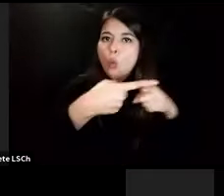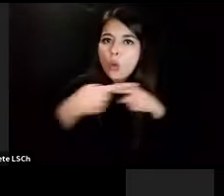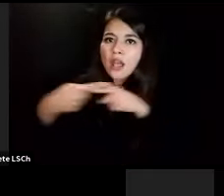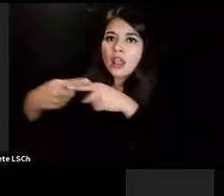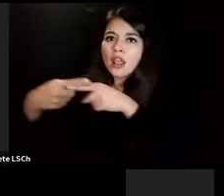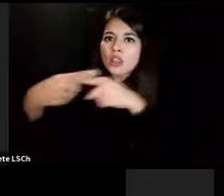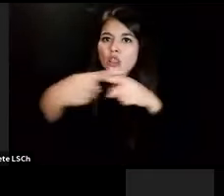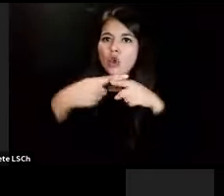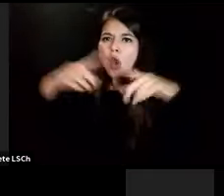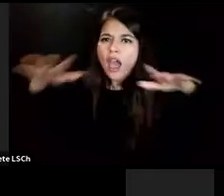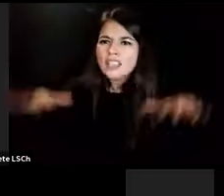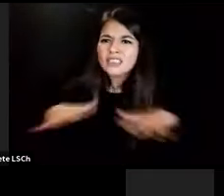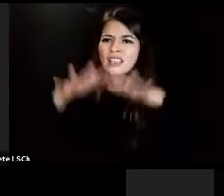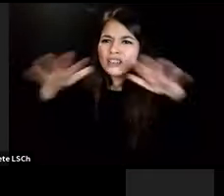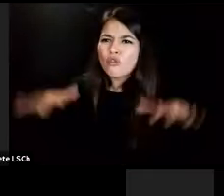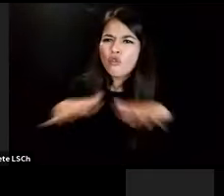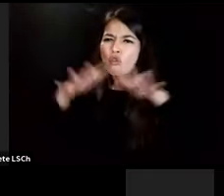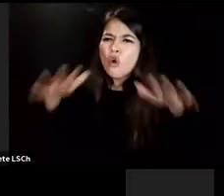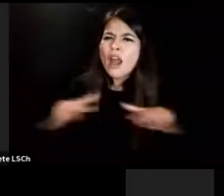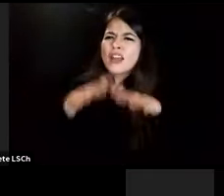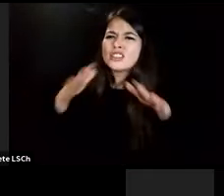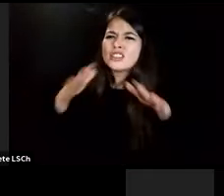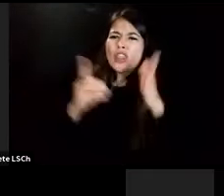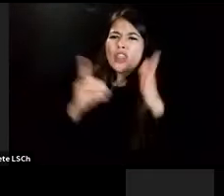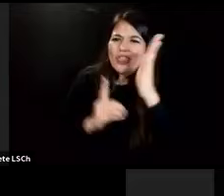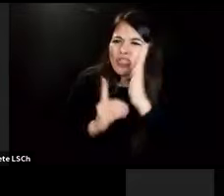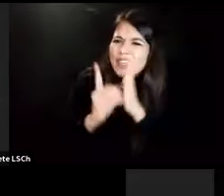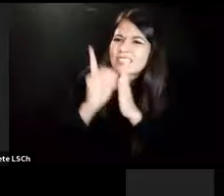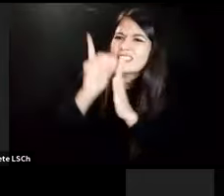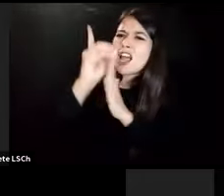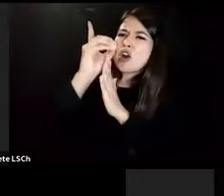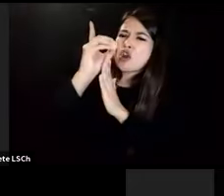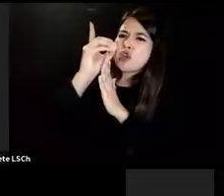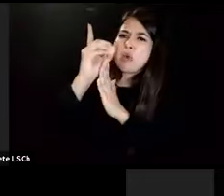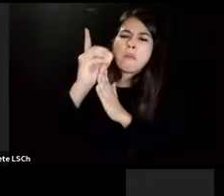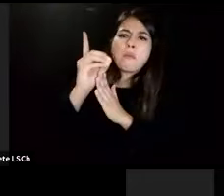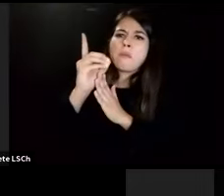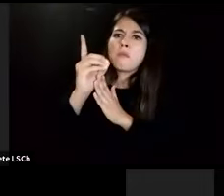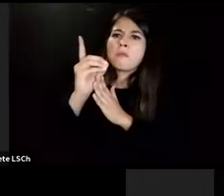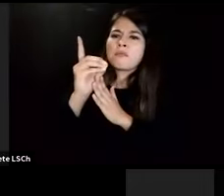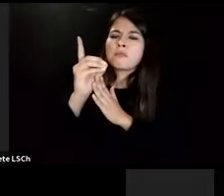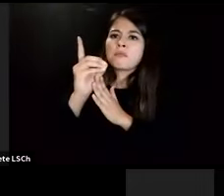donde también se siguió desarrollando esto. Los talking books o